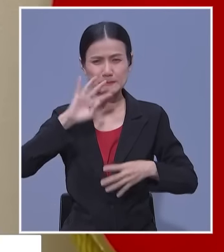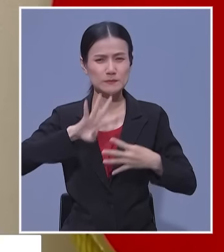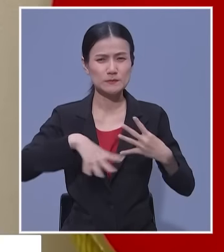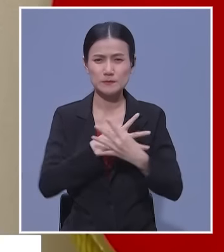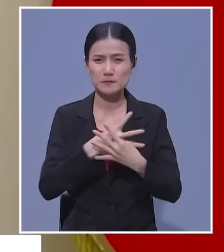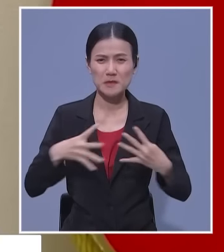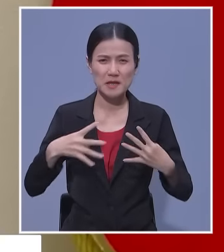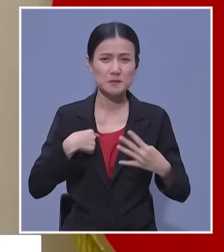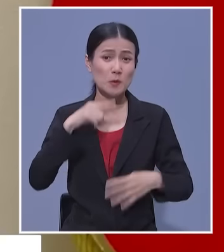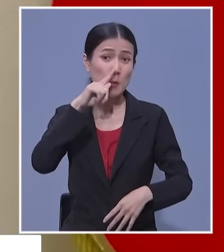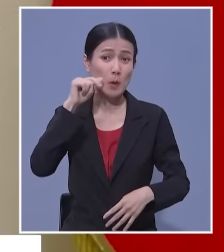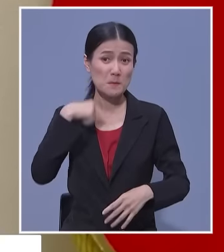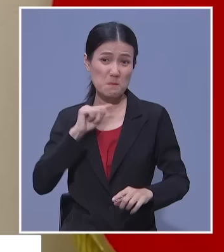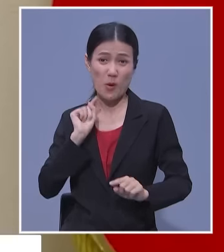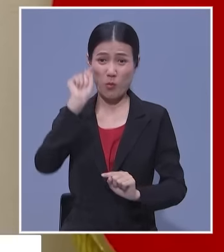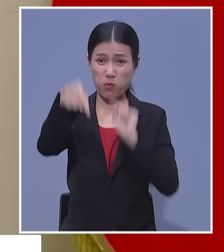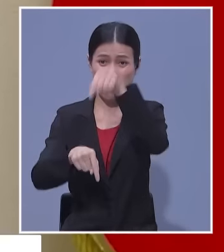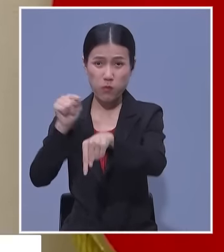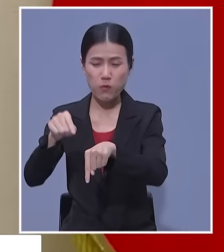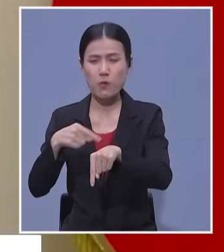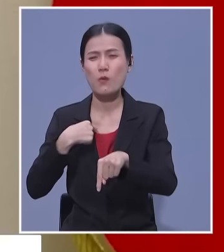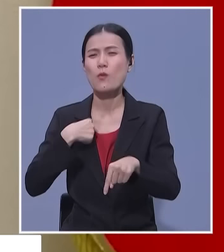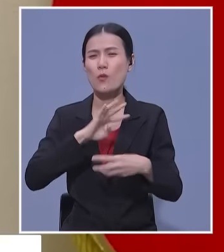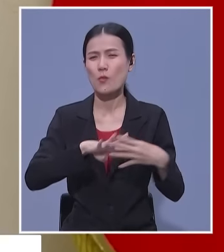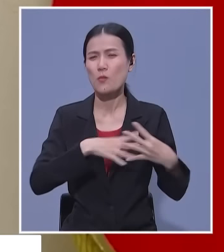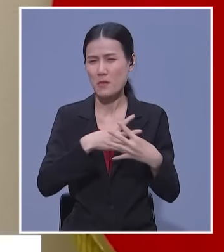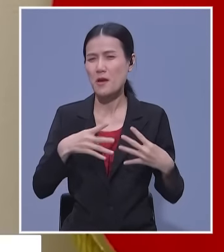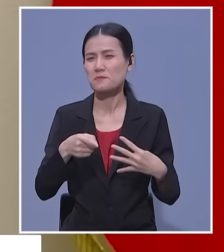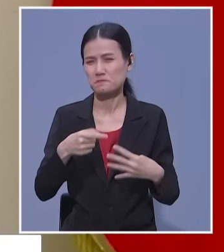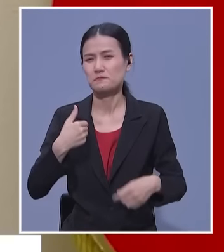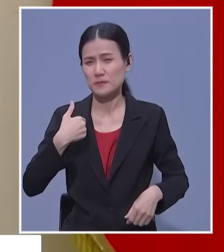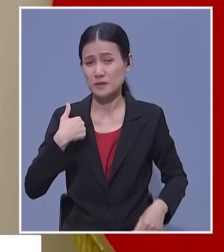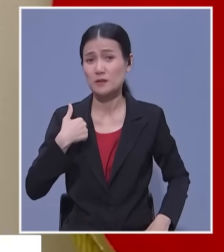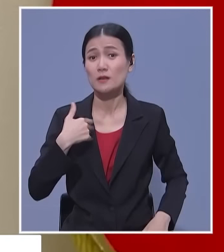ยูเครนเป็นที่เรียบร้อยแล้วโดยตัวเขามั่น ใจว่าผู้ที่เกี่ยวข้องกับการบุกโจมตีดิน